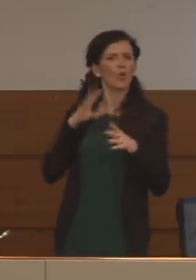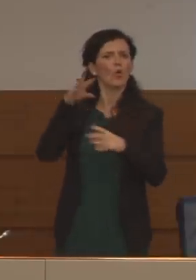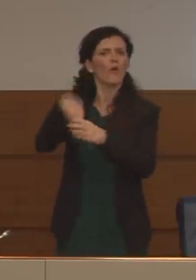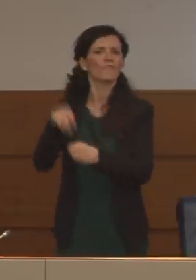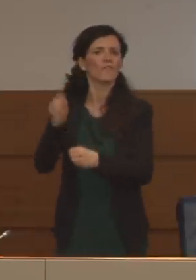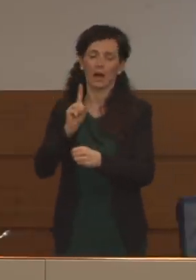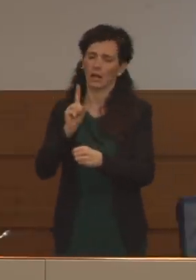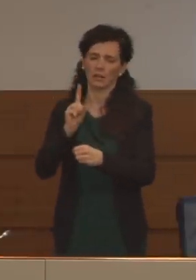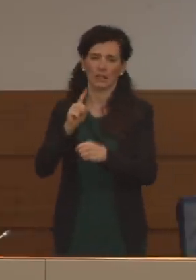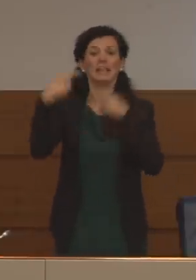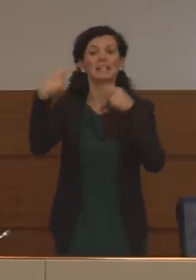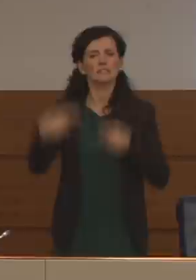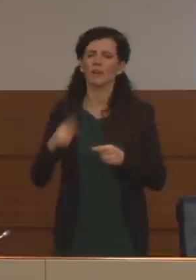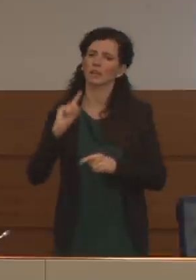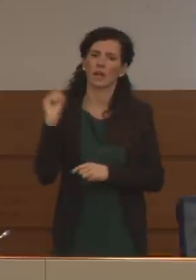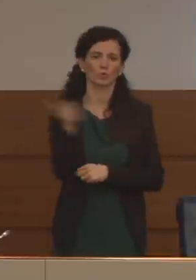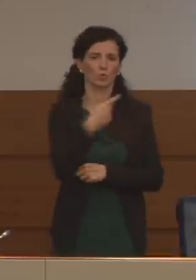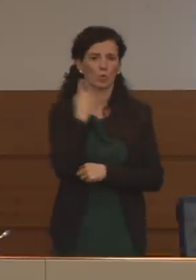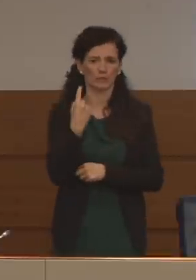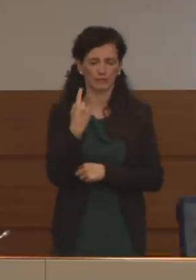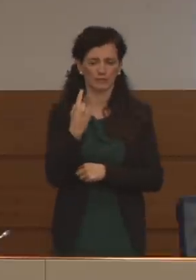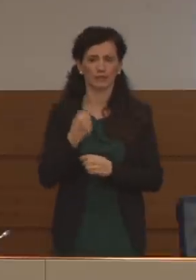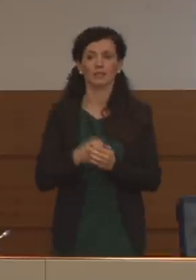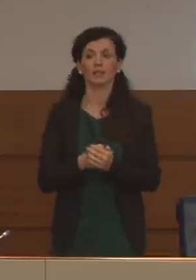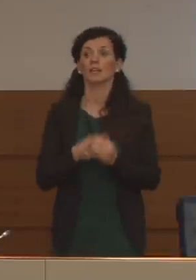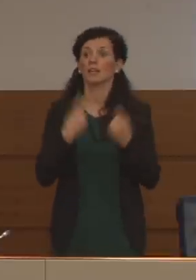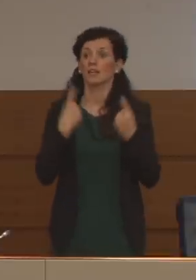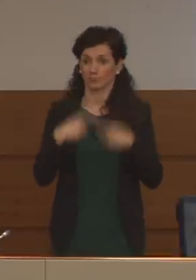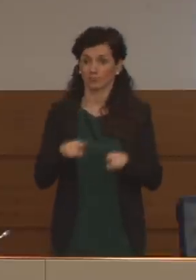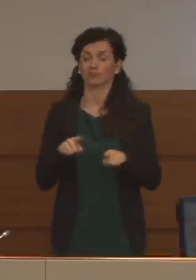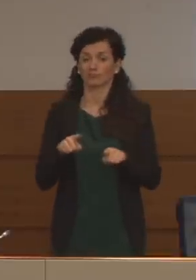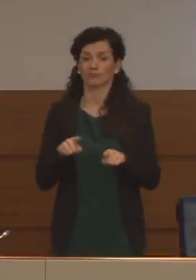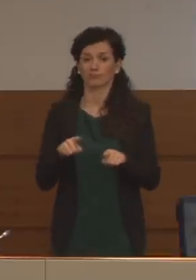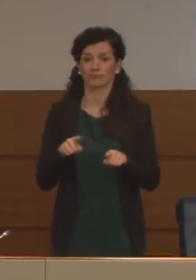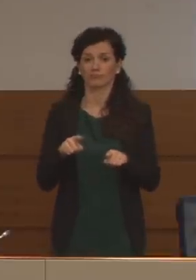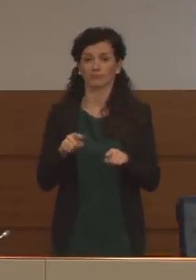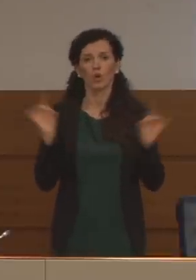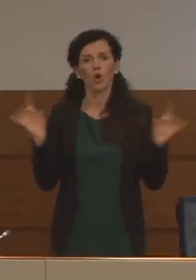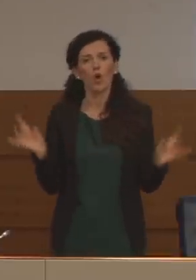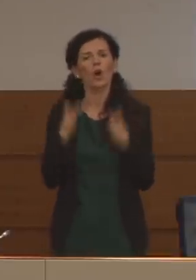sfida e da qui colgo l'occasione per ribadire l'appello